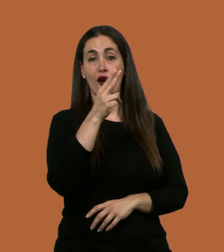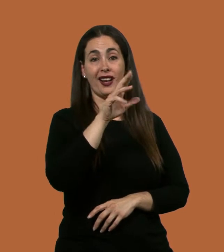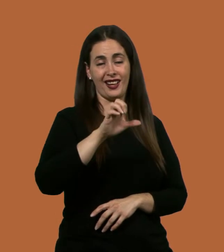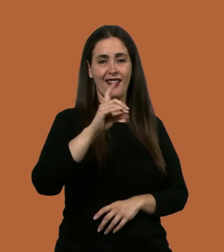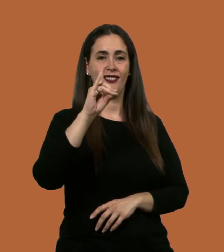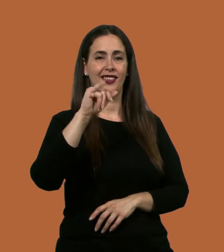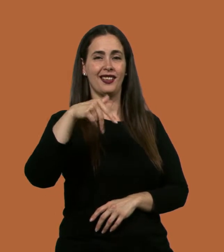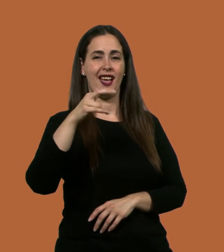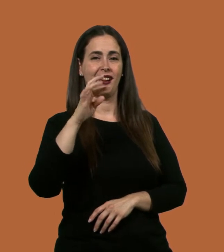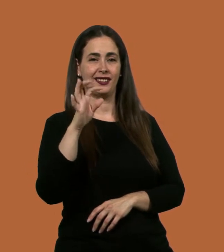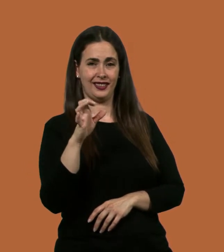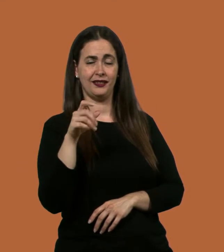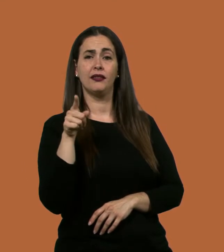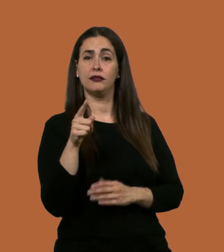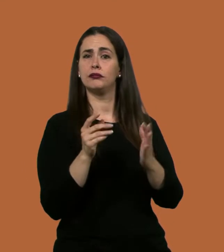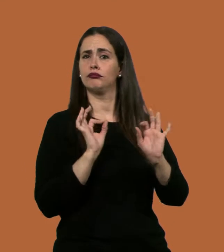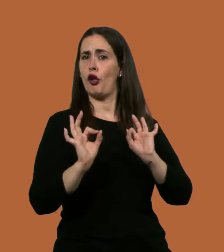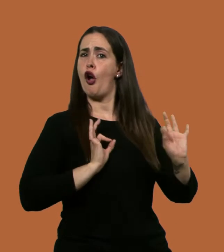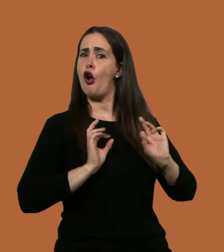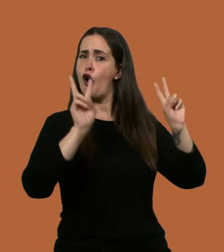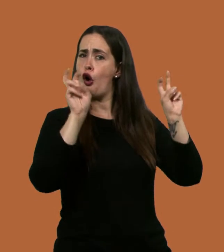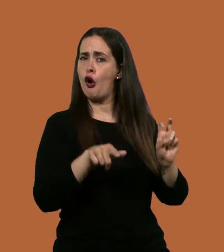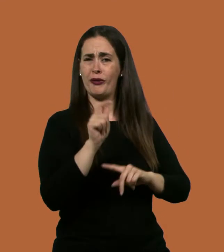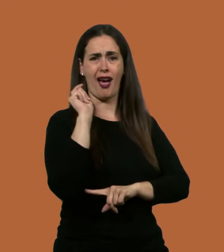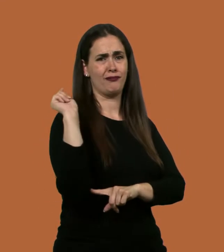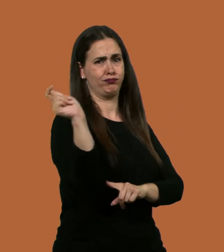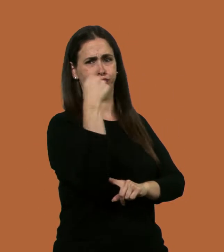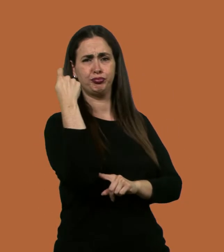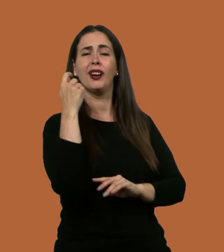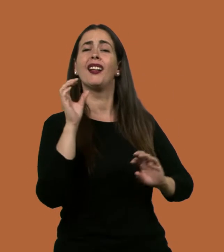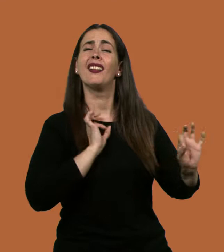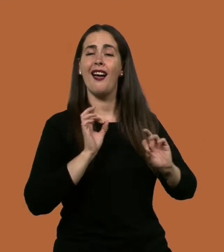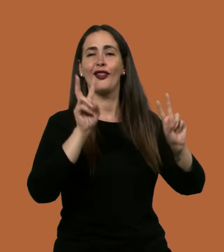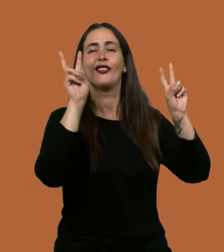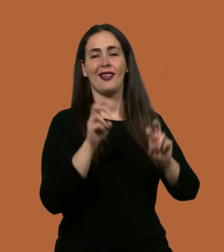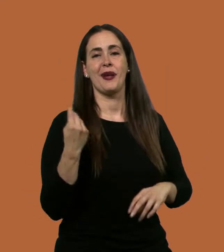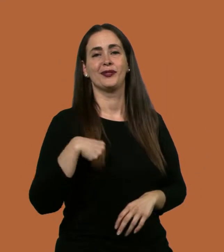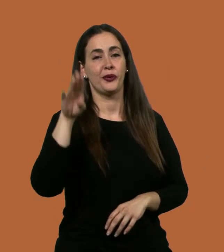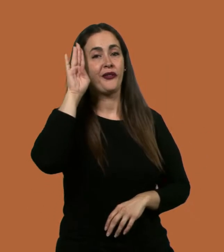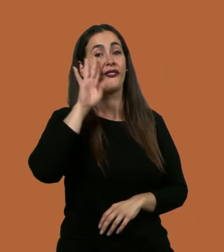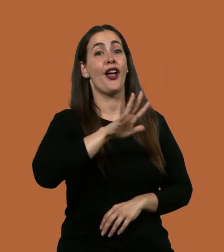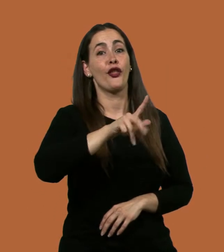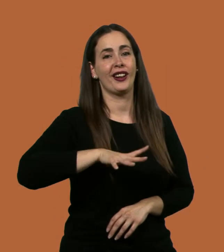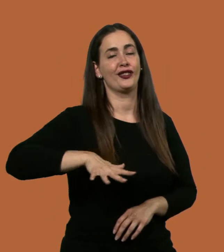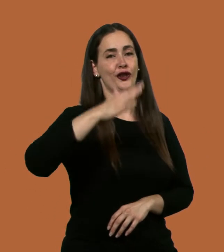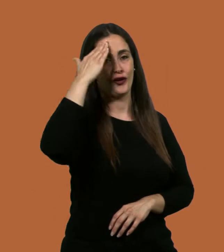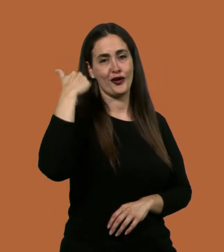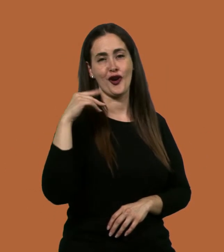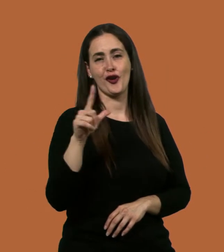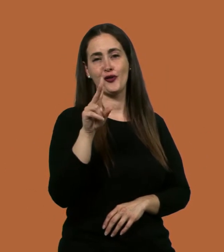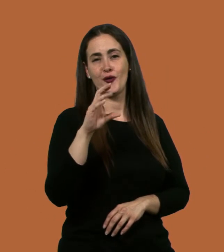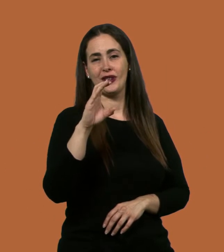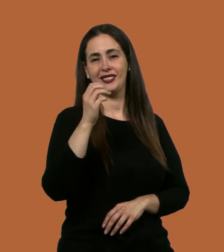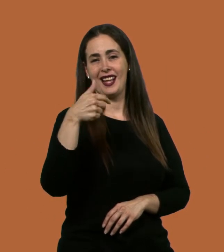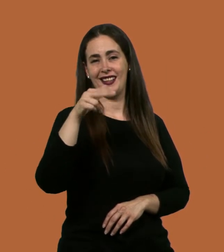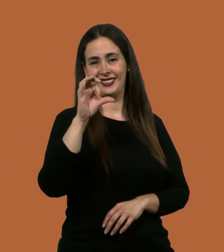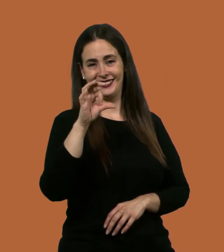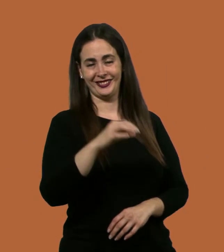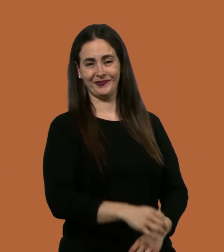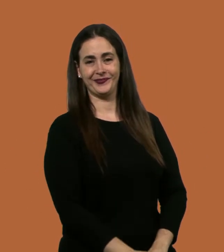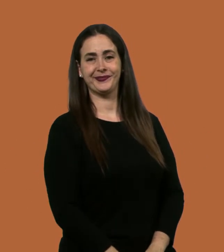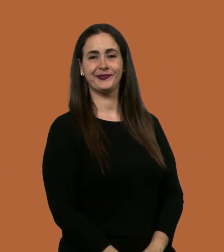una peça teatral d’èxit basada en el bandoler del Lluçanès.